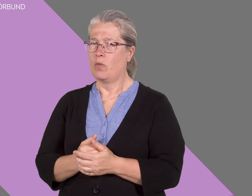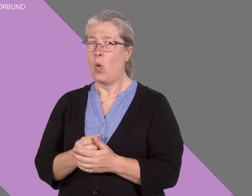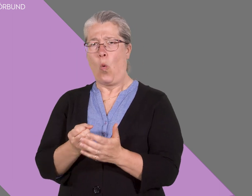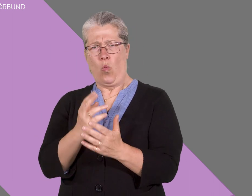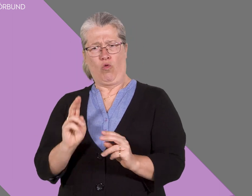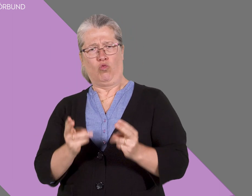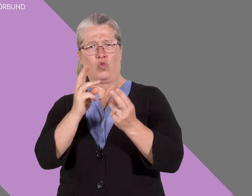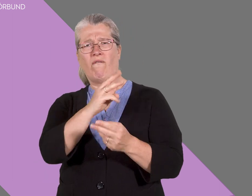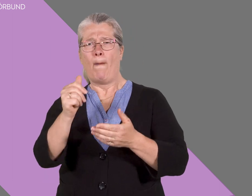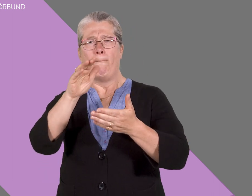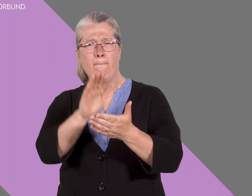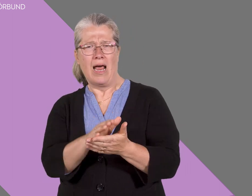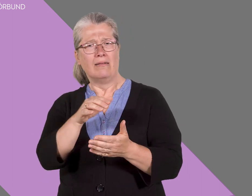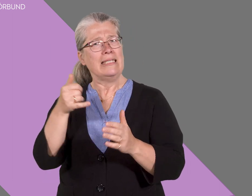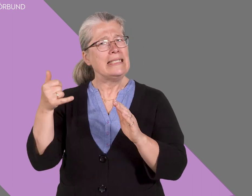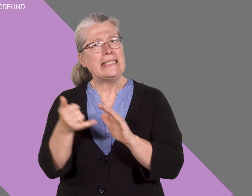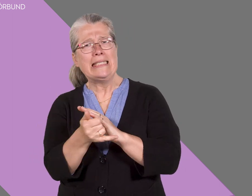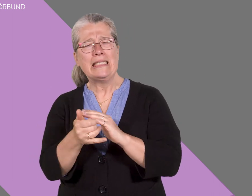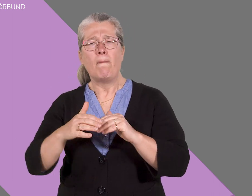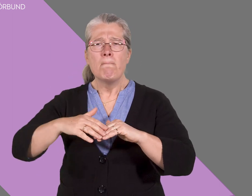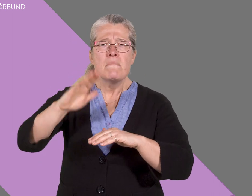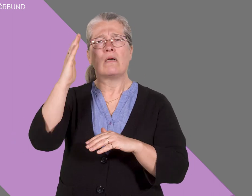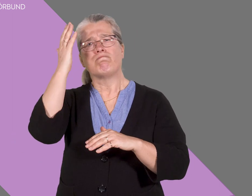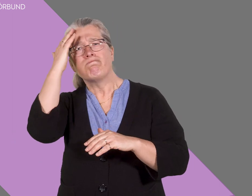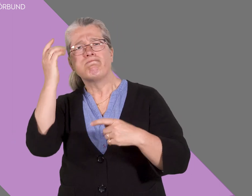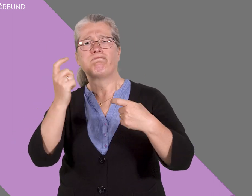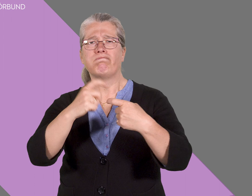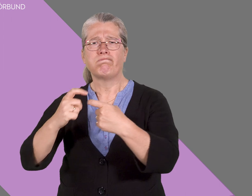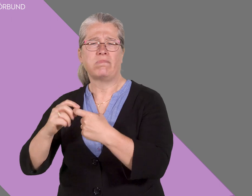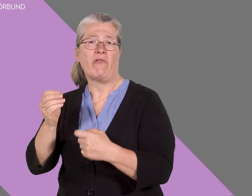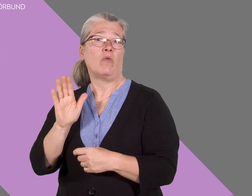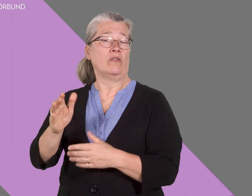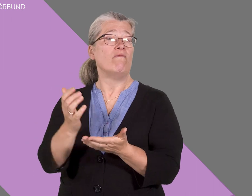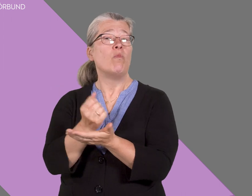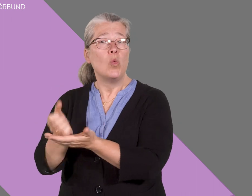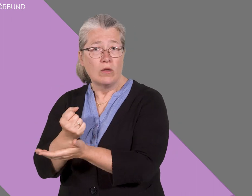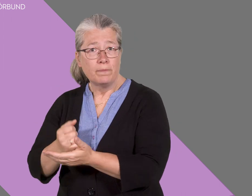eftersom den nya webbplatsen innehåller mer uppgifter om FPA:s förmåner.